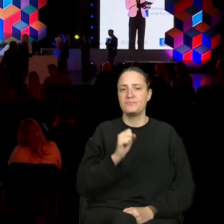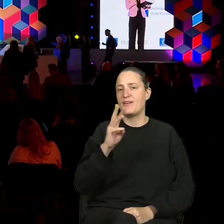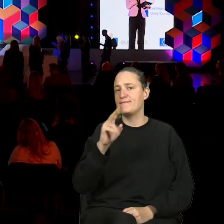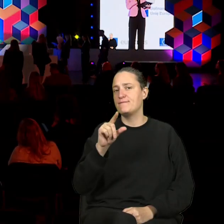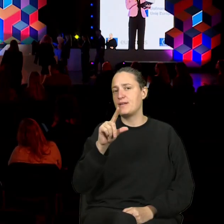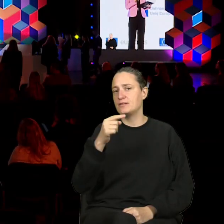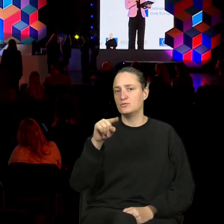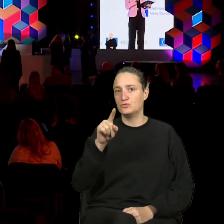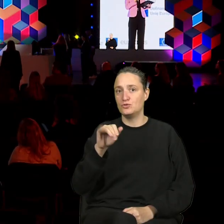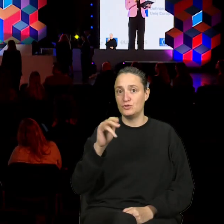prowadzący Skills Poland.